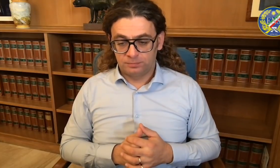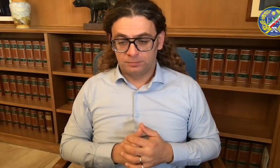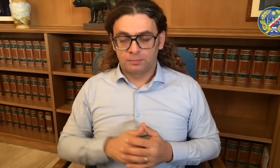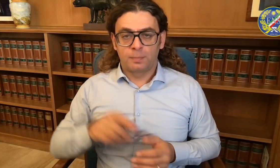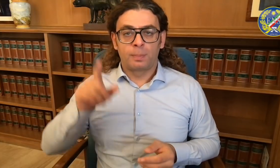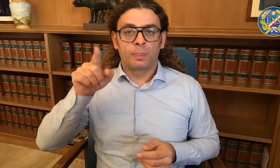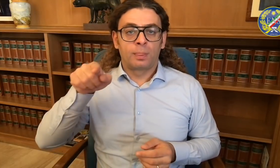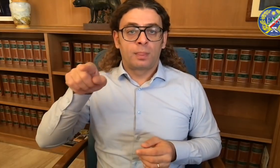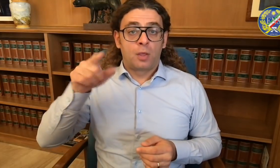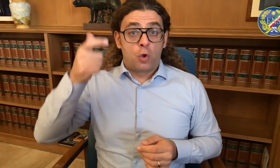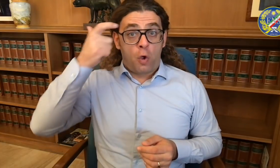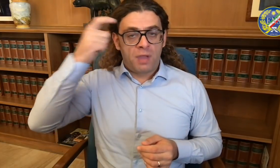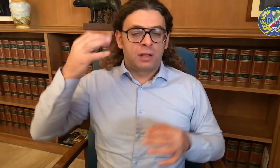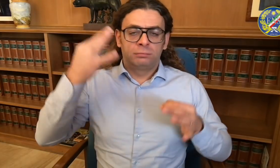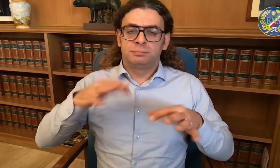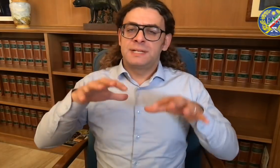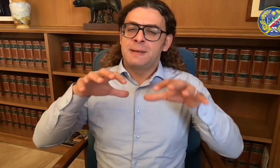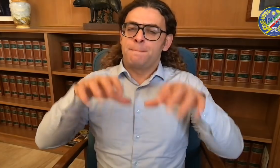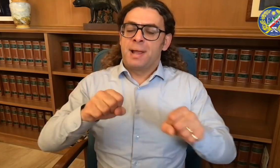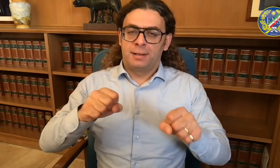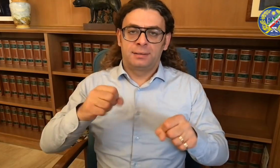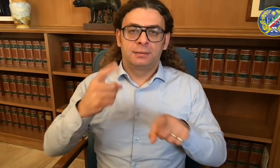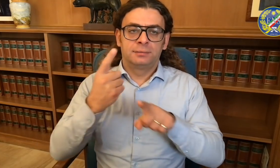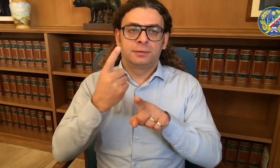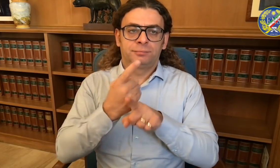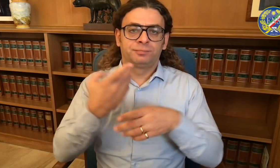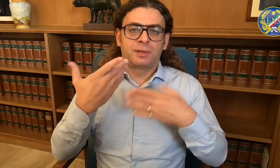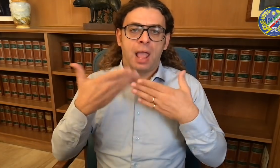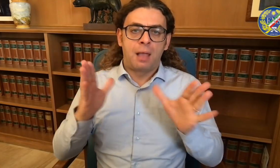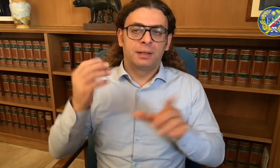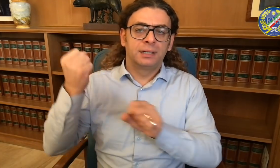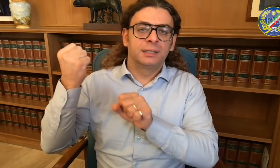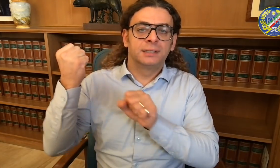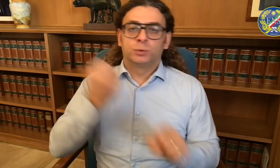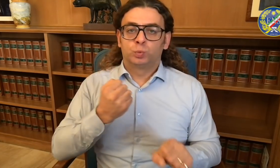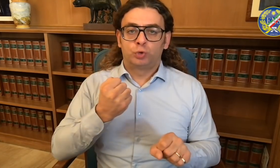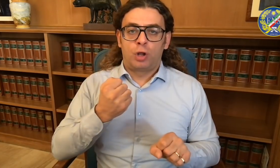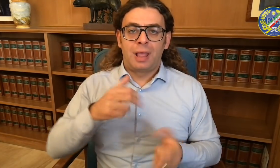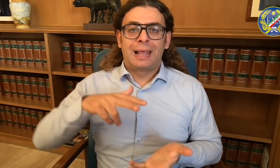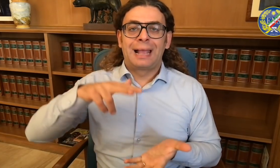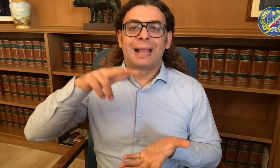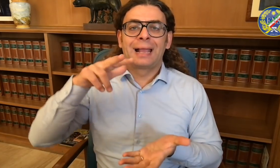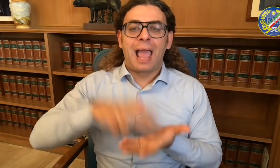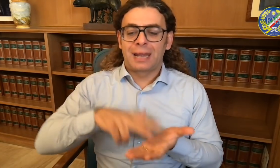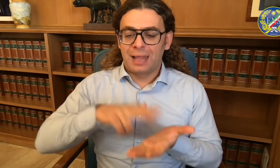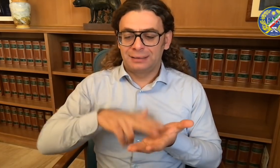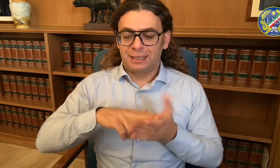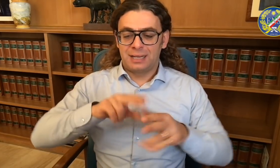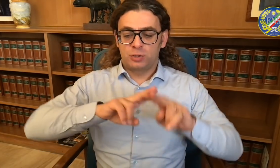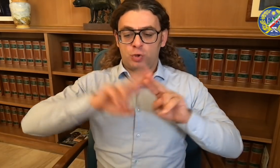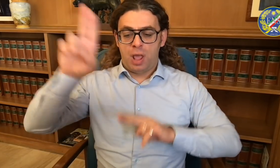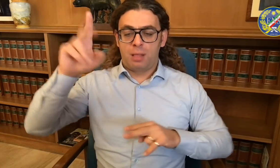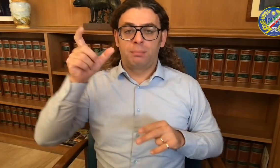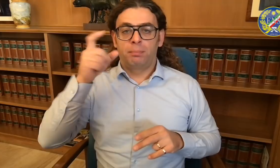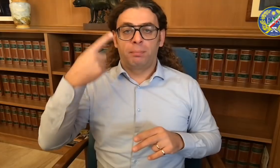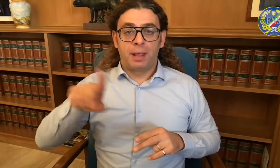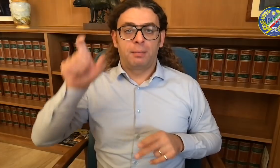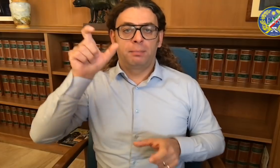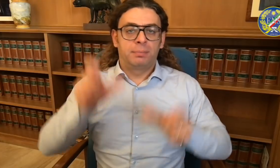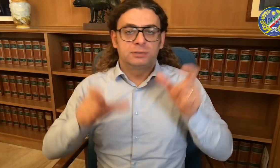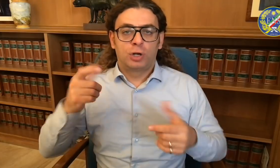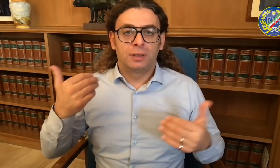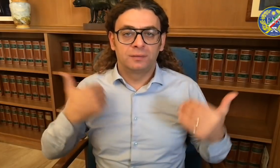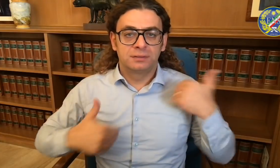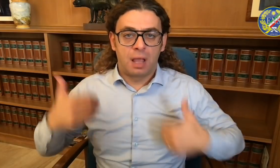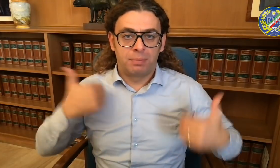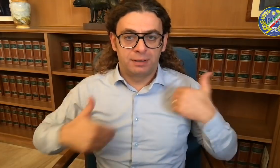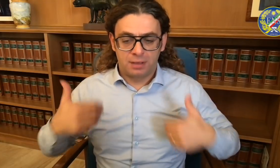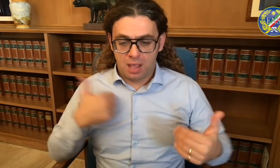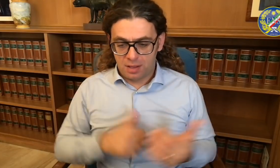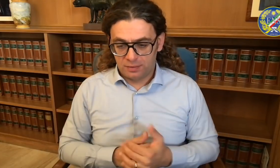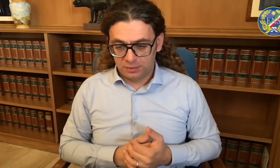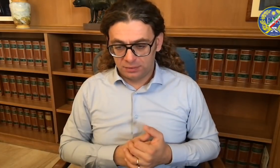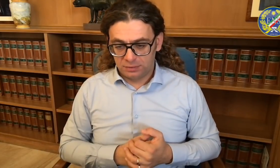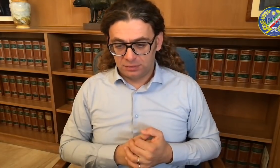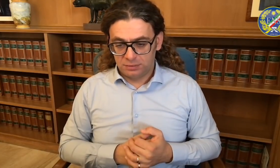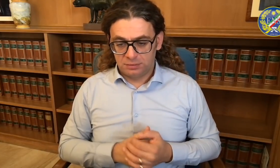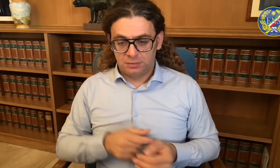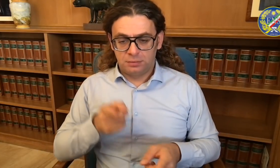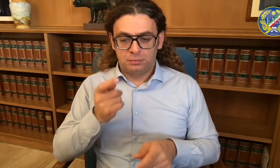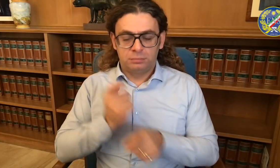Il Governo si impegna ad istituire un Garante nazionale per le Persone con disabilità.